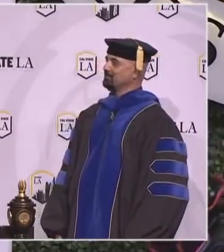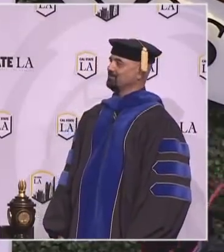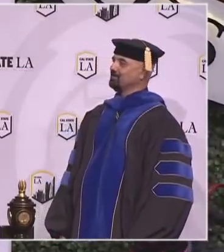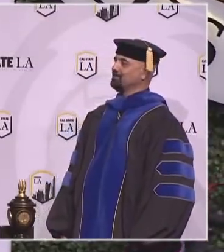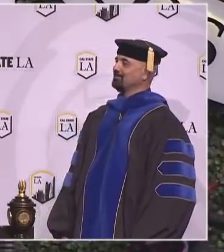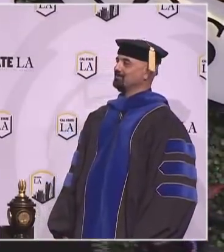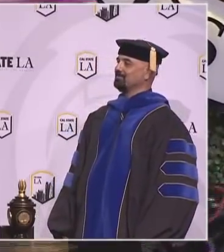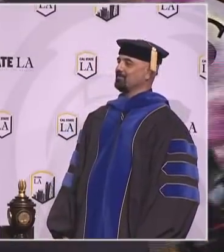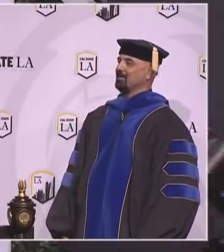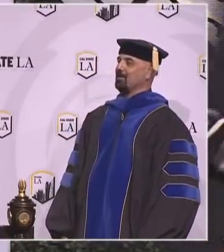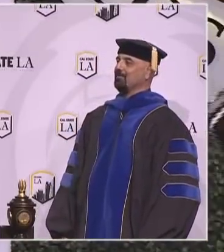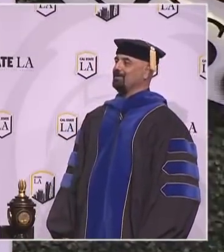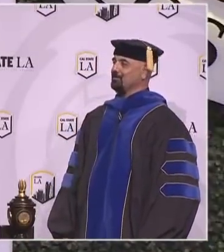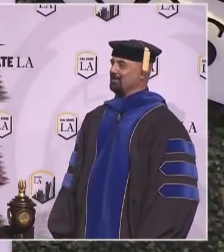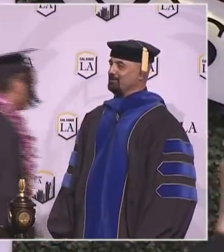HAVE BEEN CALLED]